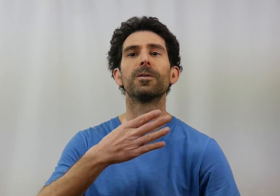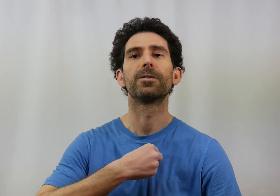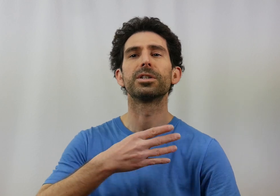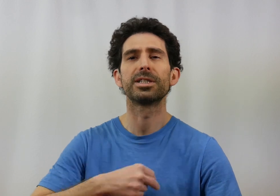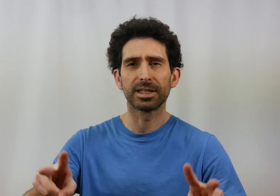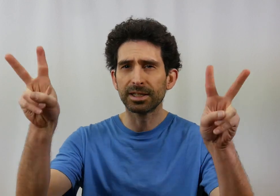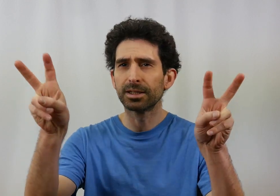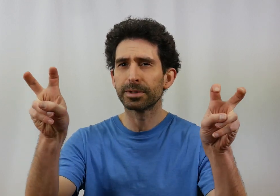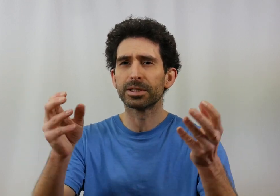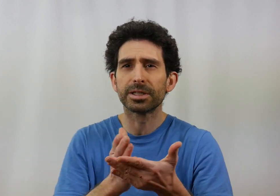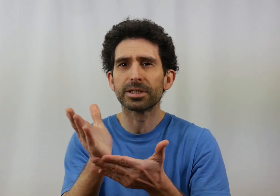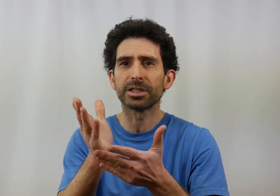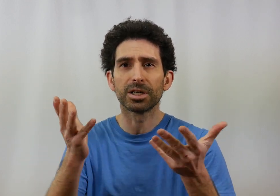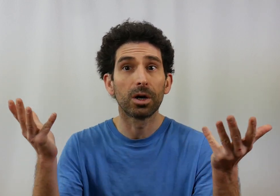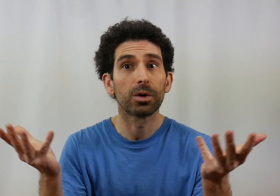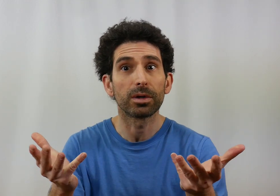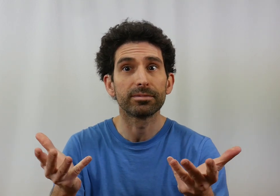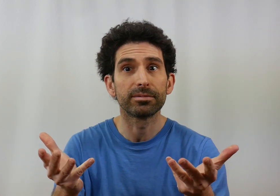Que veut dire cette expression ?